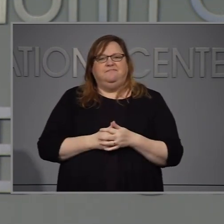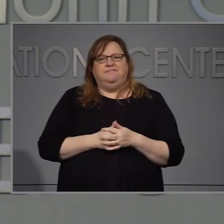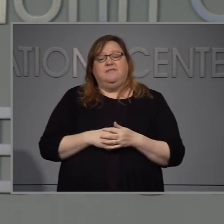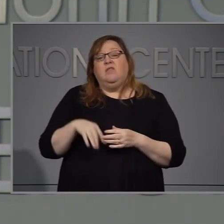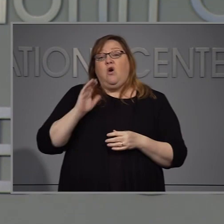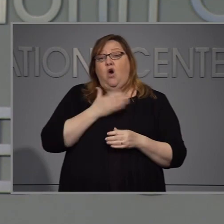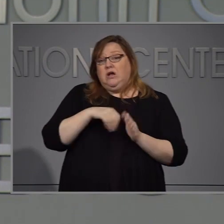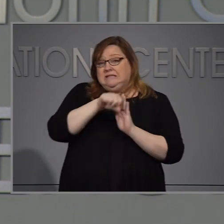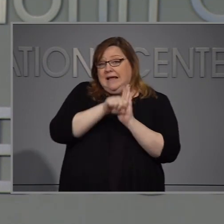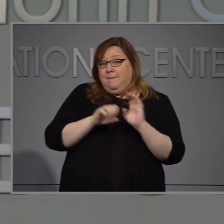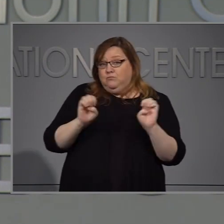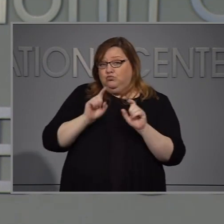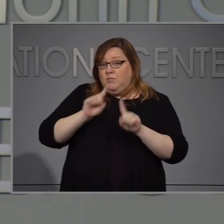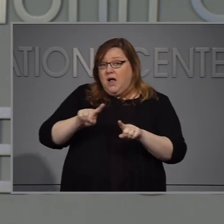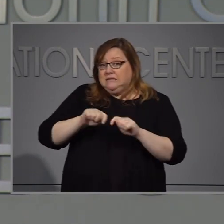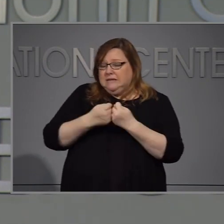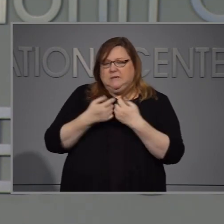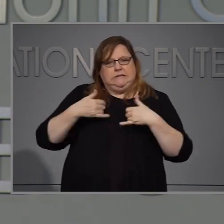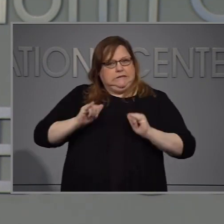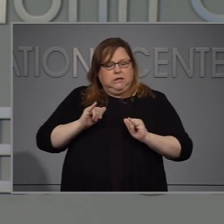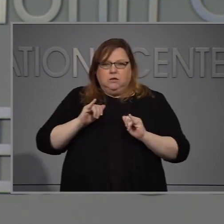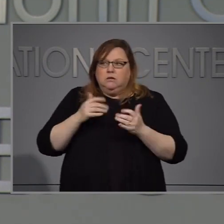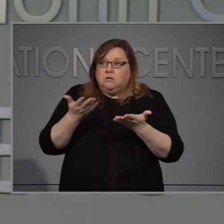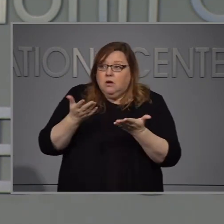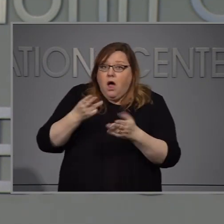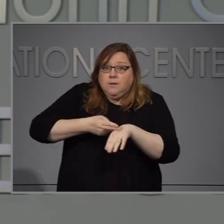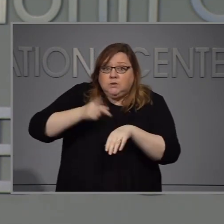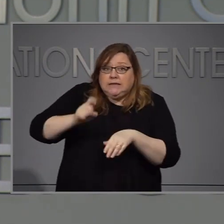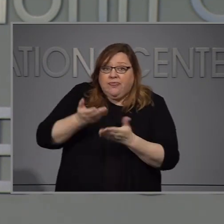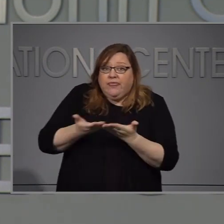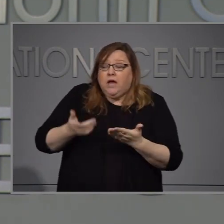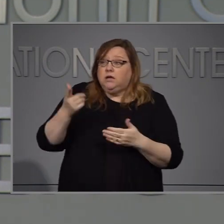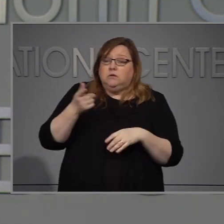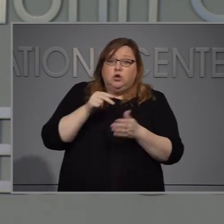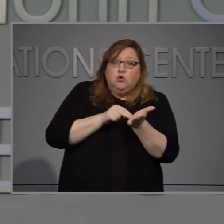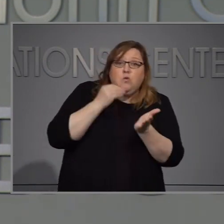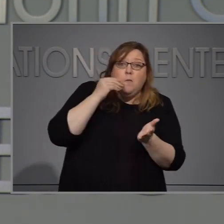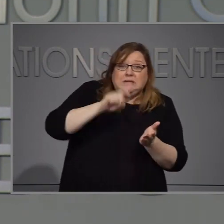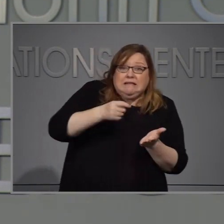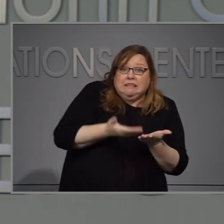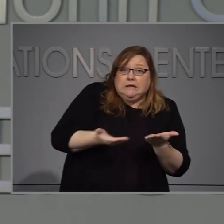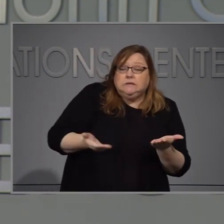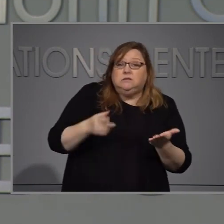equipo estatal de respuesta de emergencia está surtiendo solicitudes de eppd a los